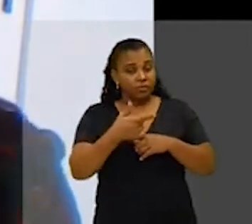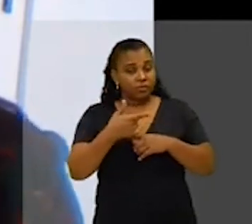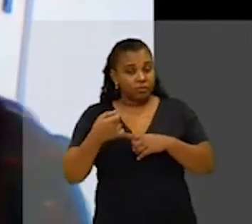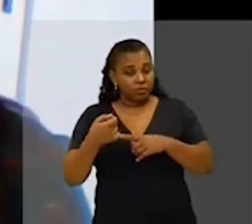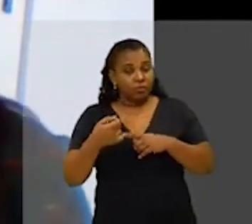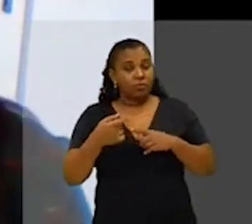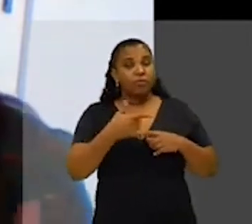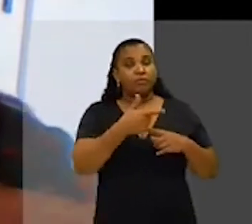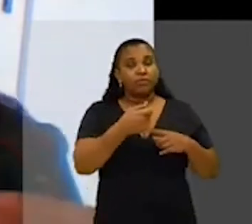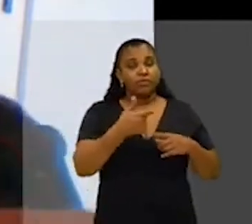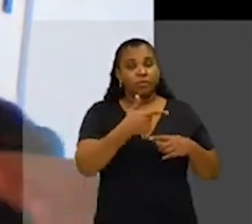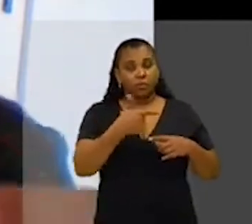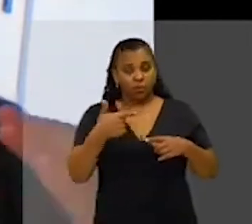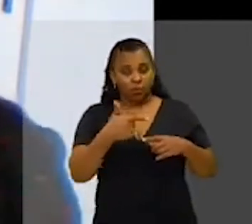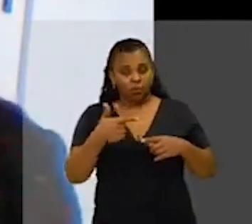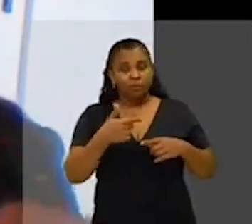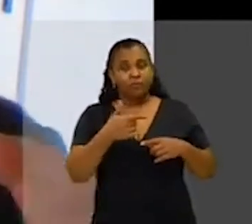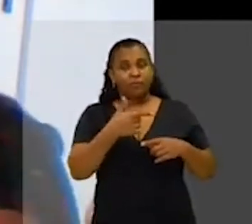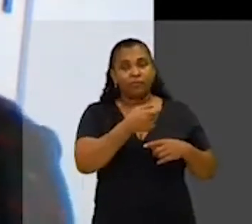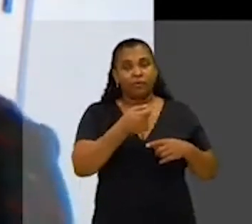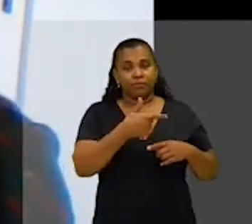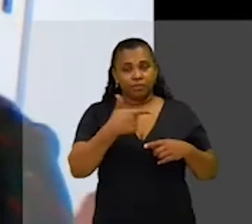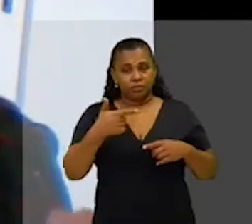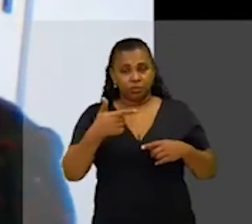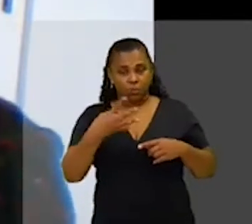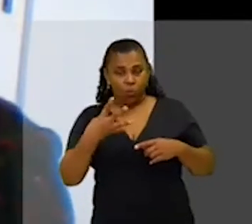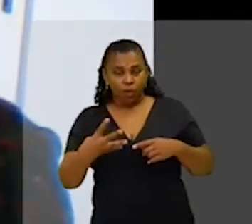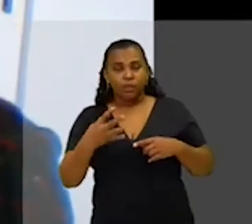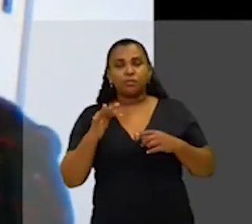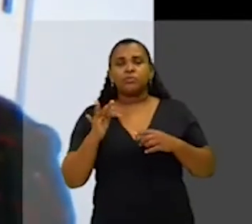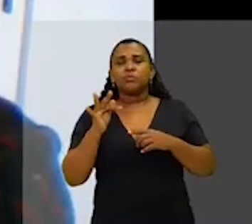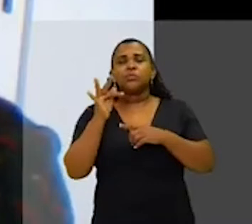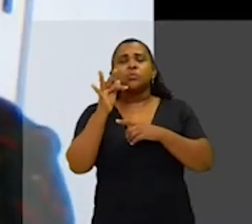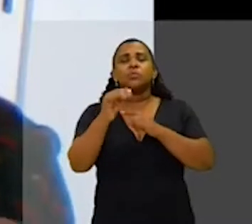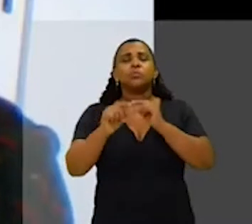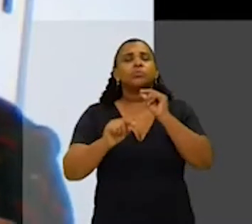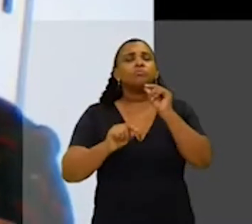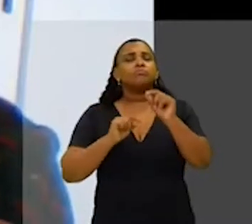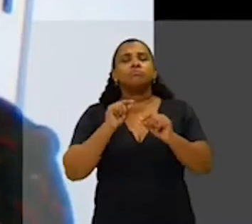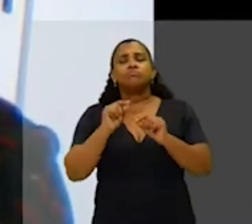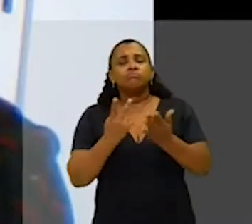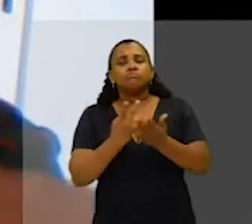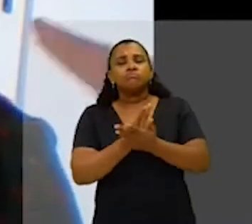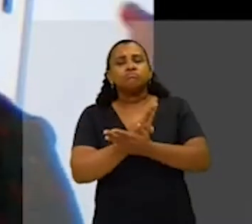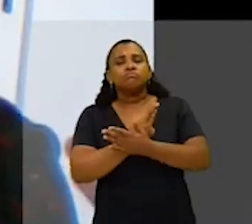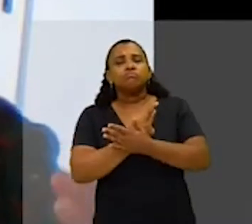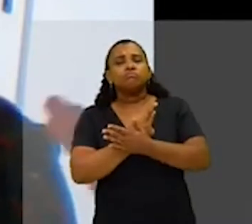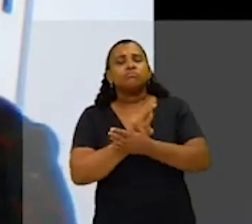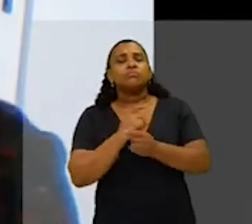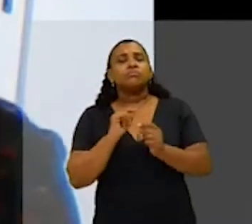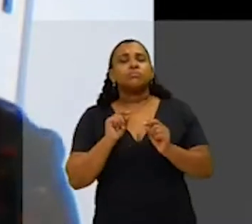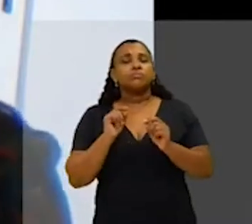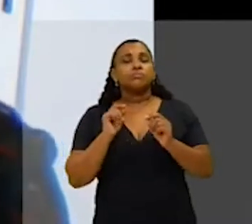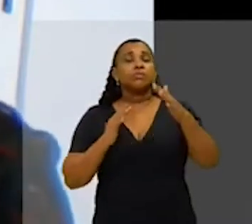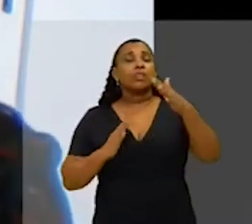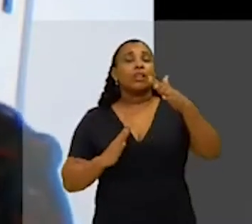e agora a gente combina com sapato ao longo do tempo qual que é de fato o teto né real dessa